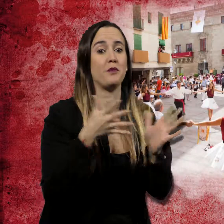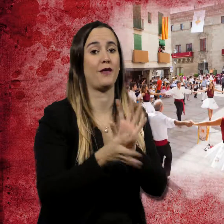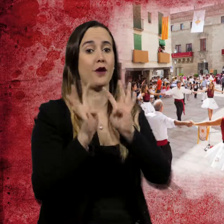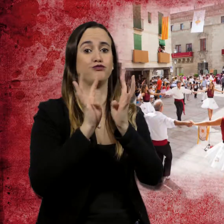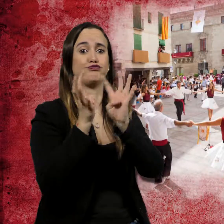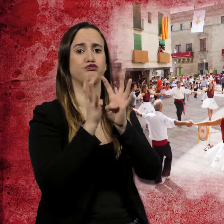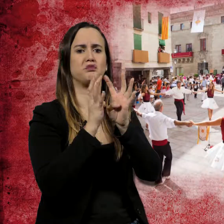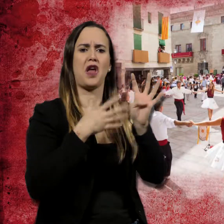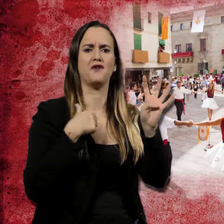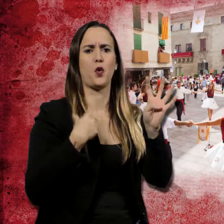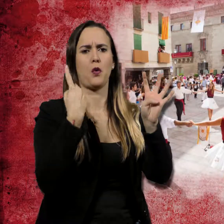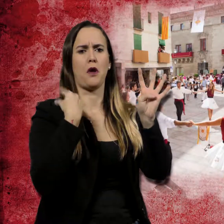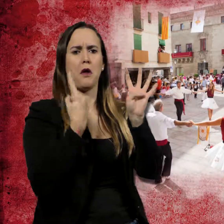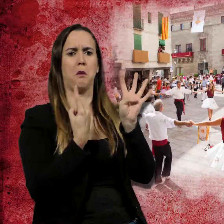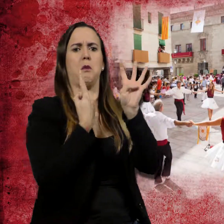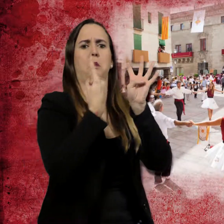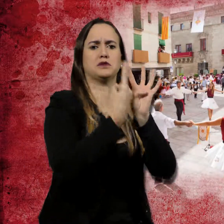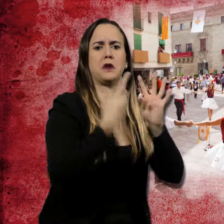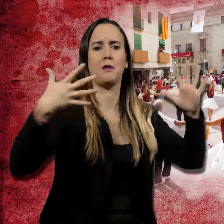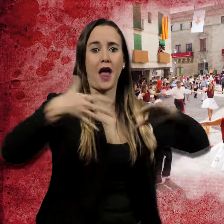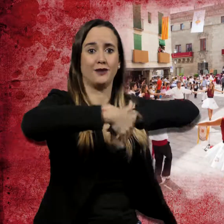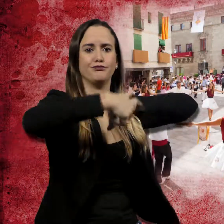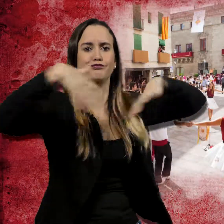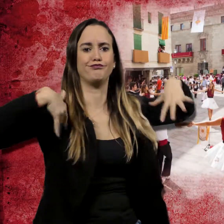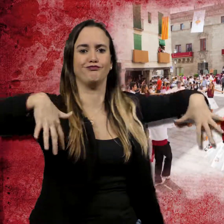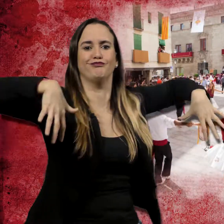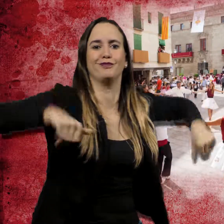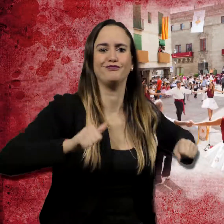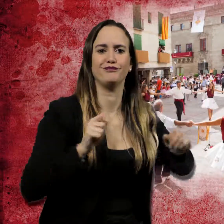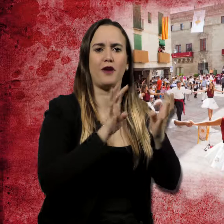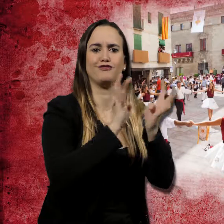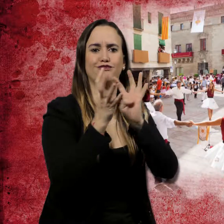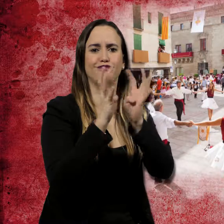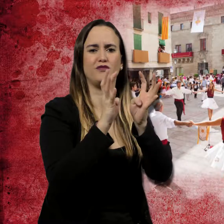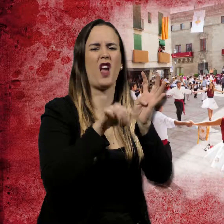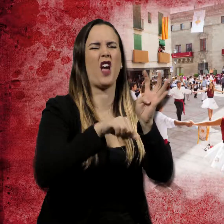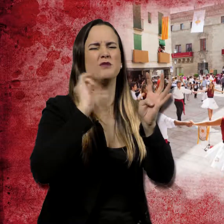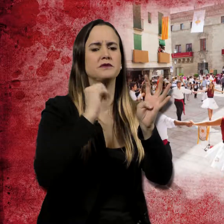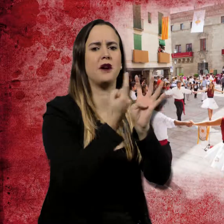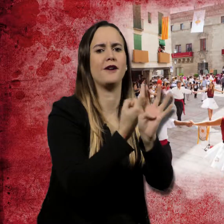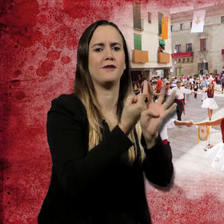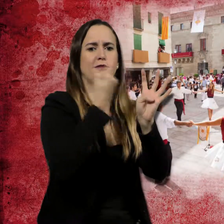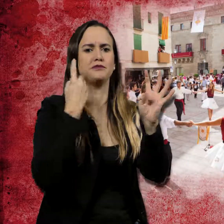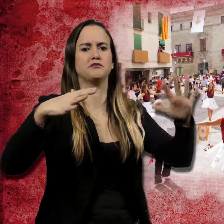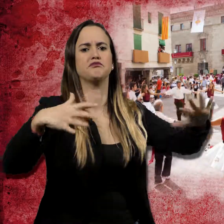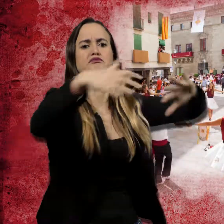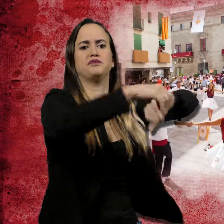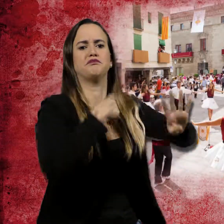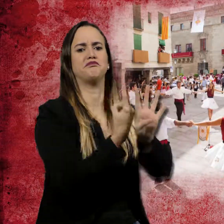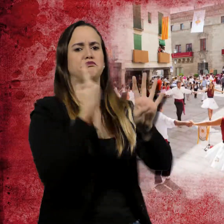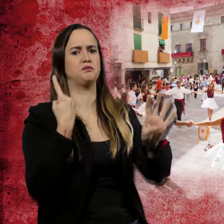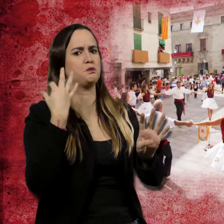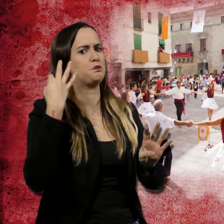ja que permet l’entrada i sortida a la rotllana de qualsevol persona en qualsevol moment.